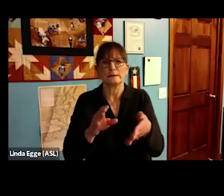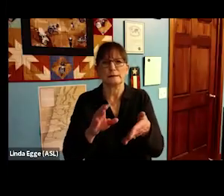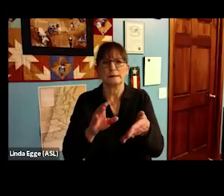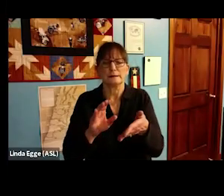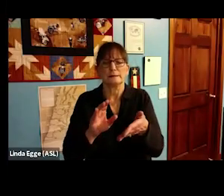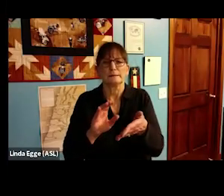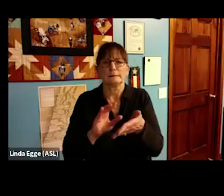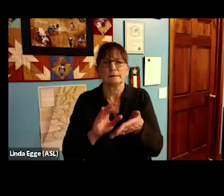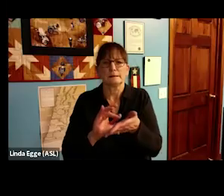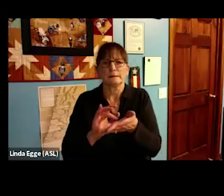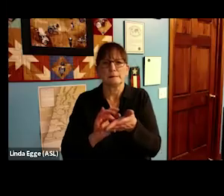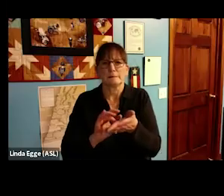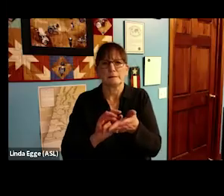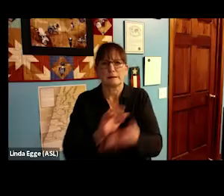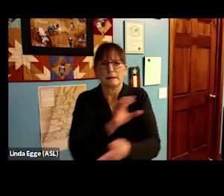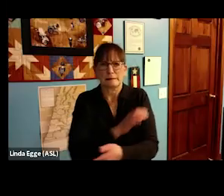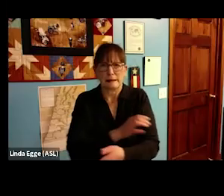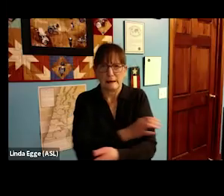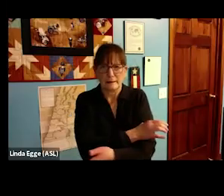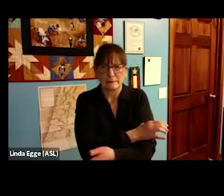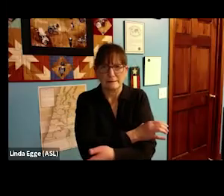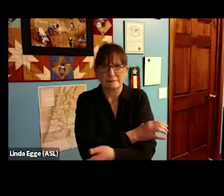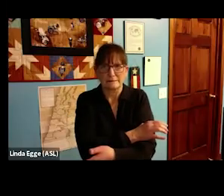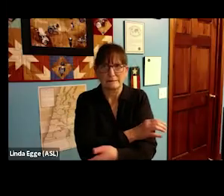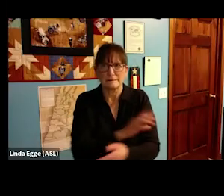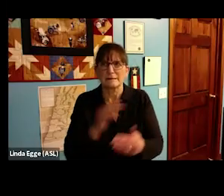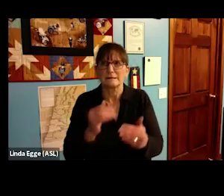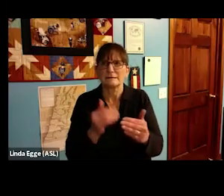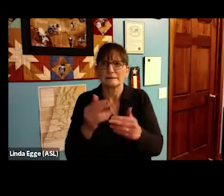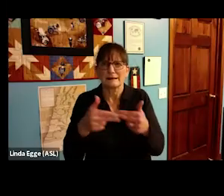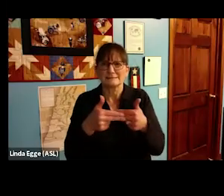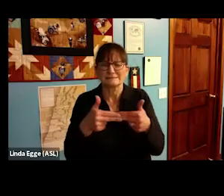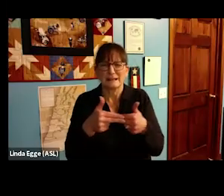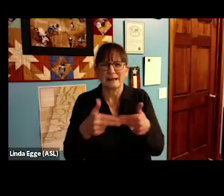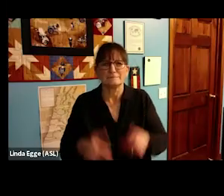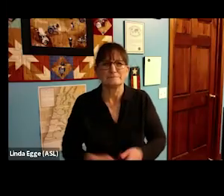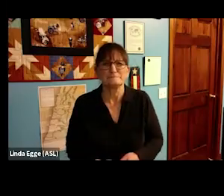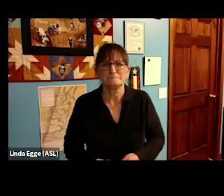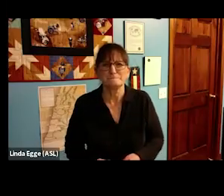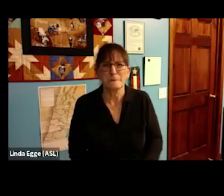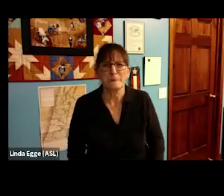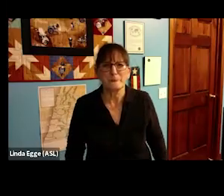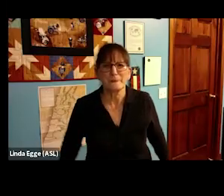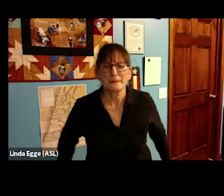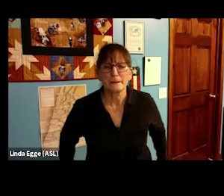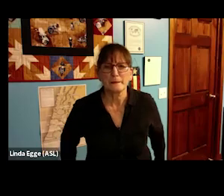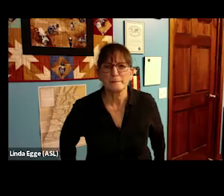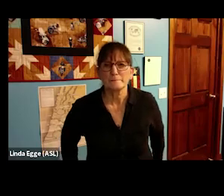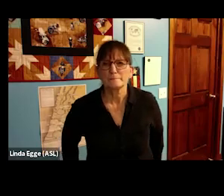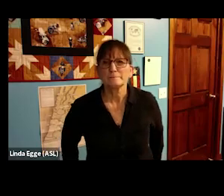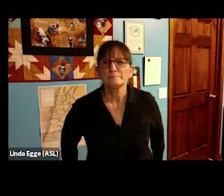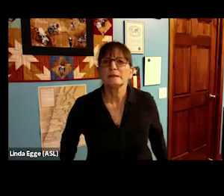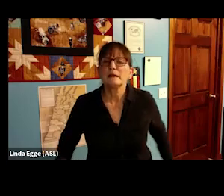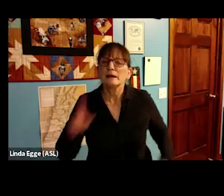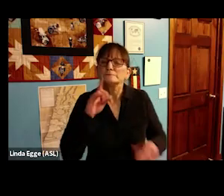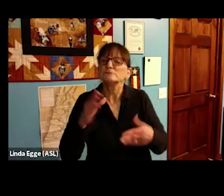está recibiendo alquiler con descuento cuando su alquiler mensual requerido sea igual o superior a una cierta cantidad.